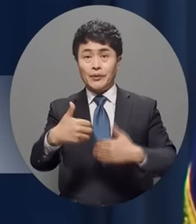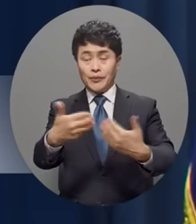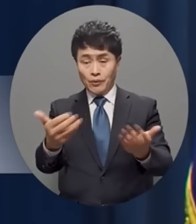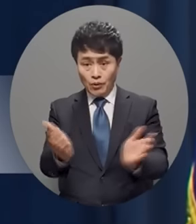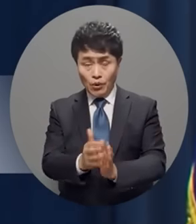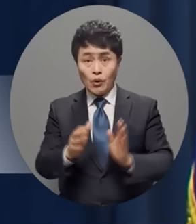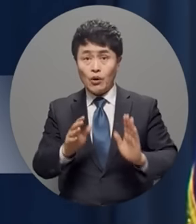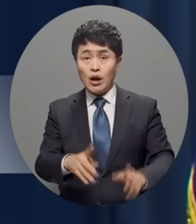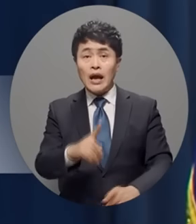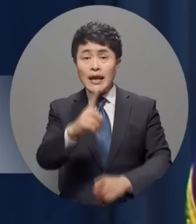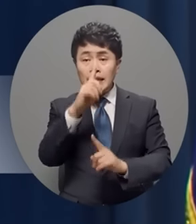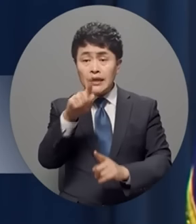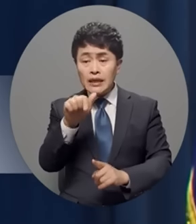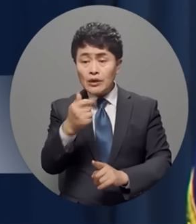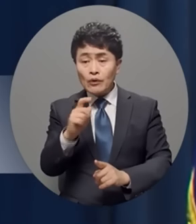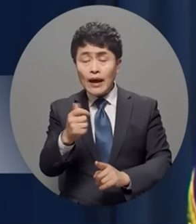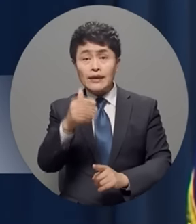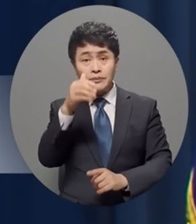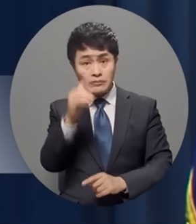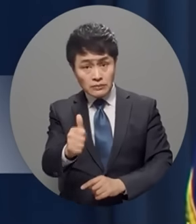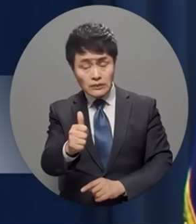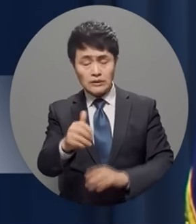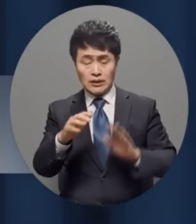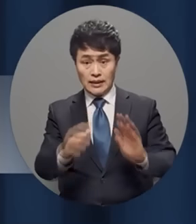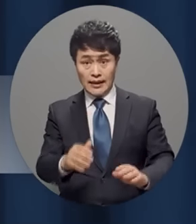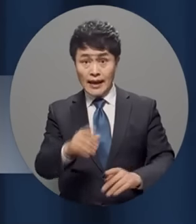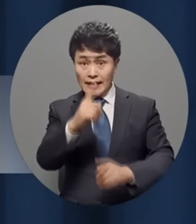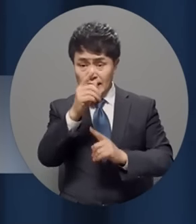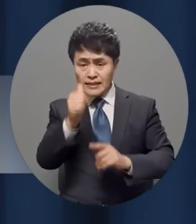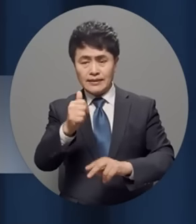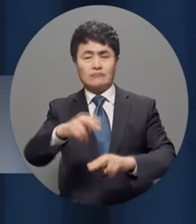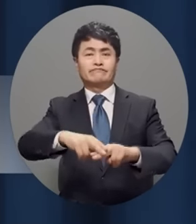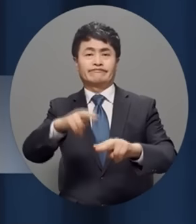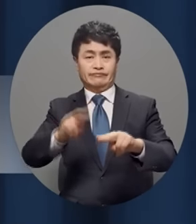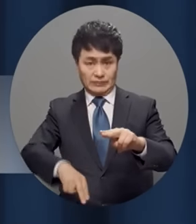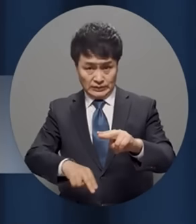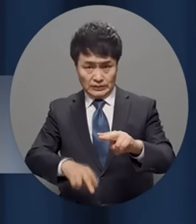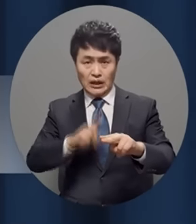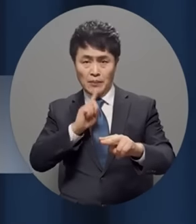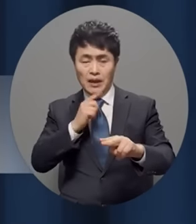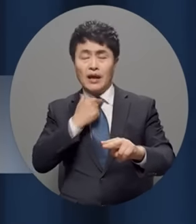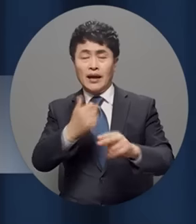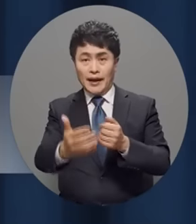회담 발표 직후에는 대통령실 측 창구가 이관섭 비서실장이었지만 이 실장이 사의를